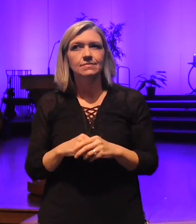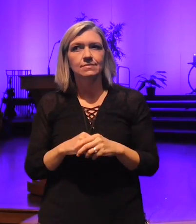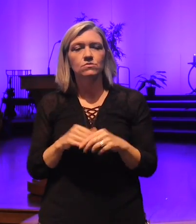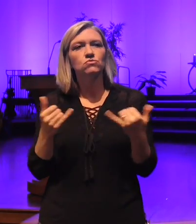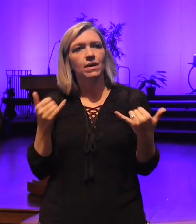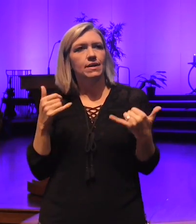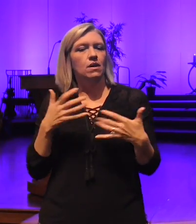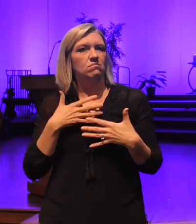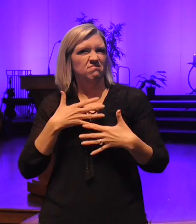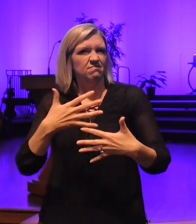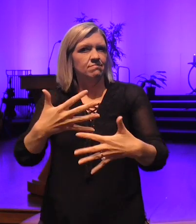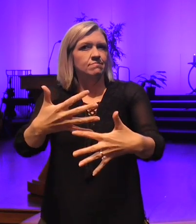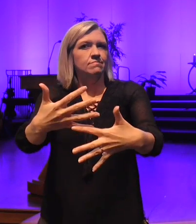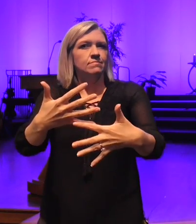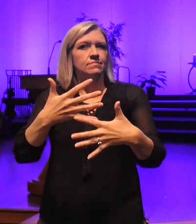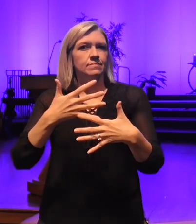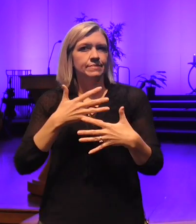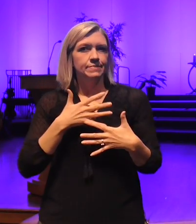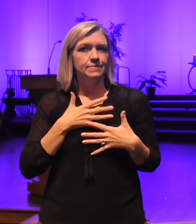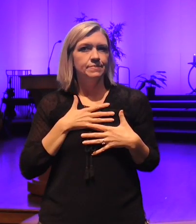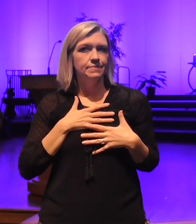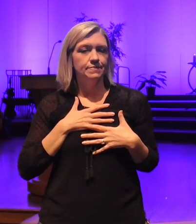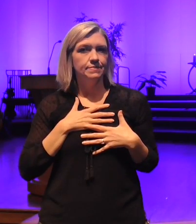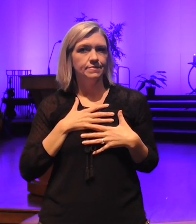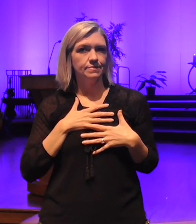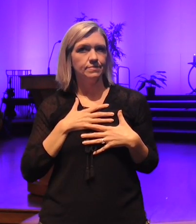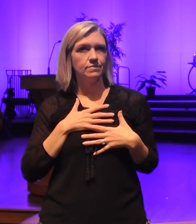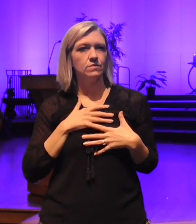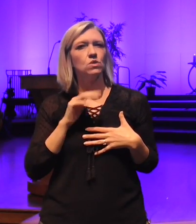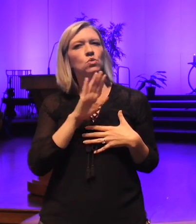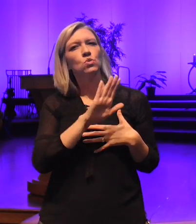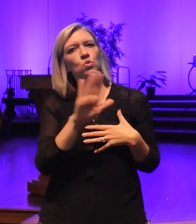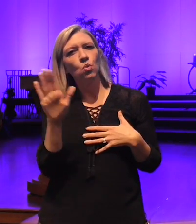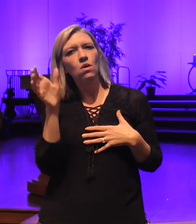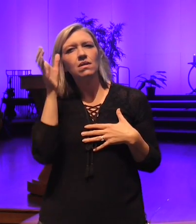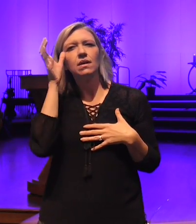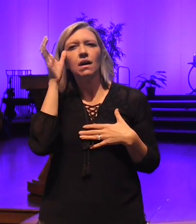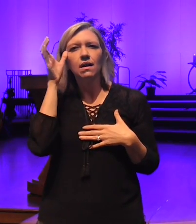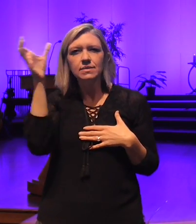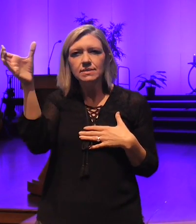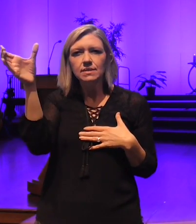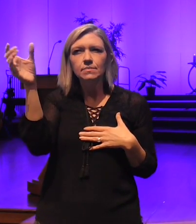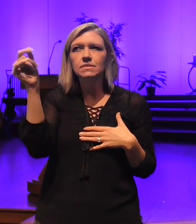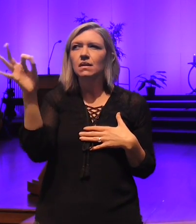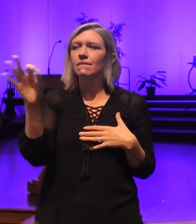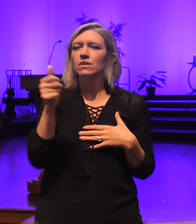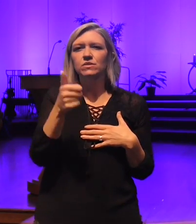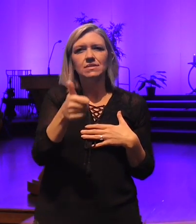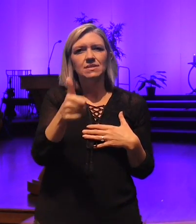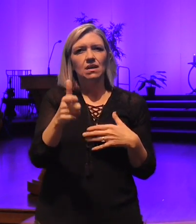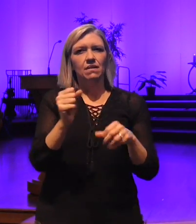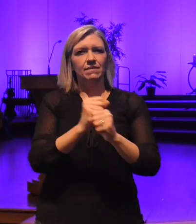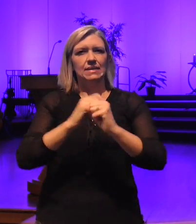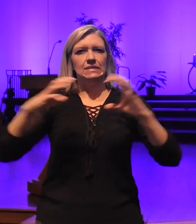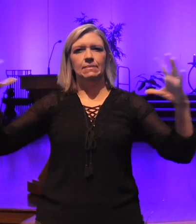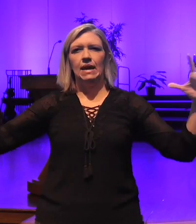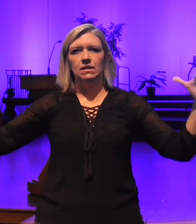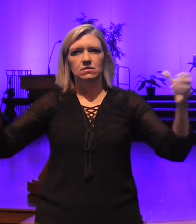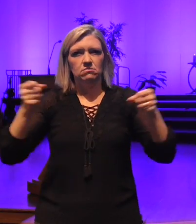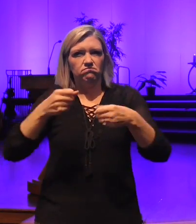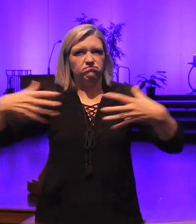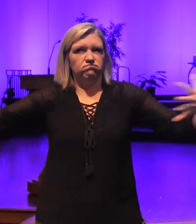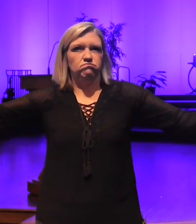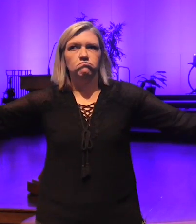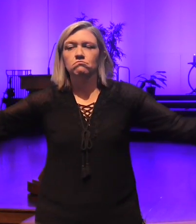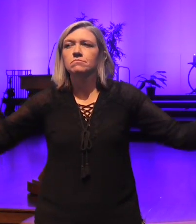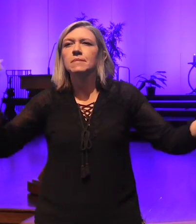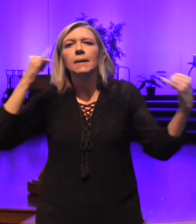ahora mismo y deja que tu el concepto de ti se expande imagina que la vida te dice oh hay mucho